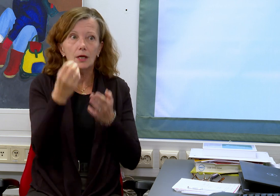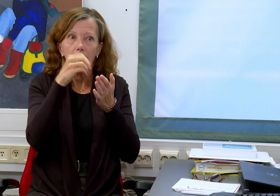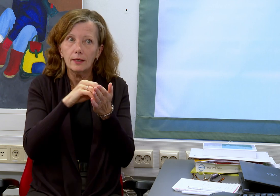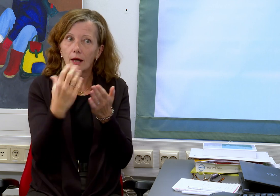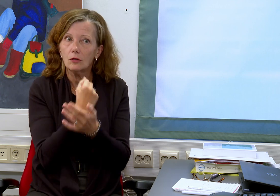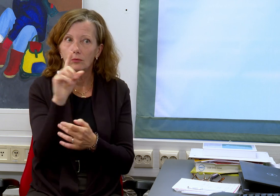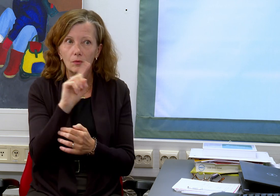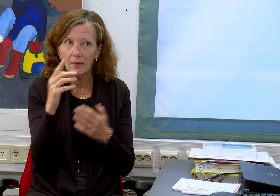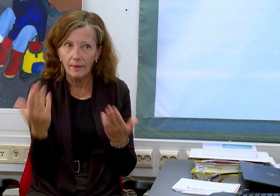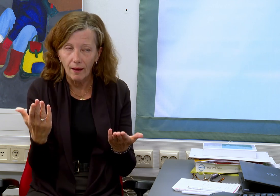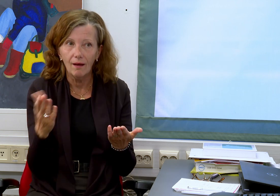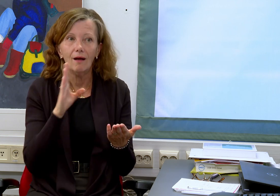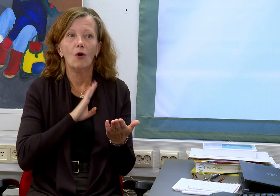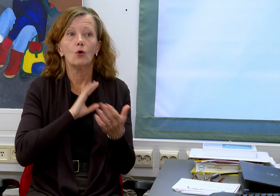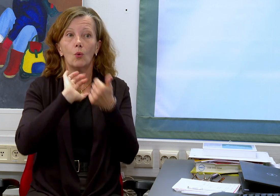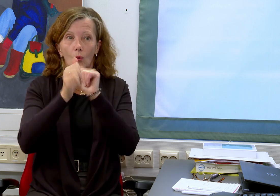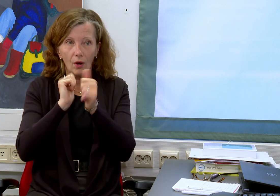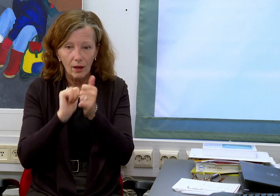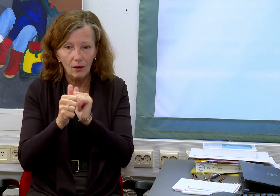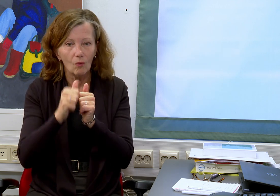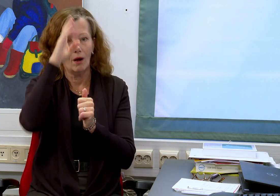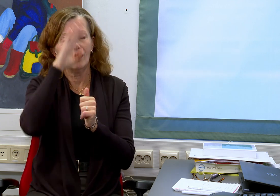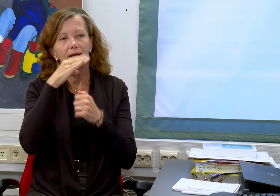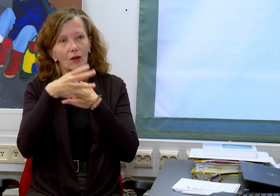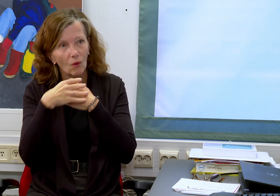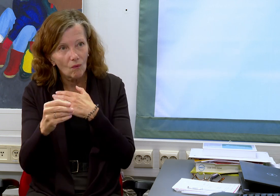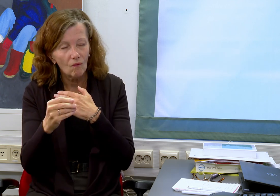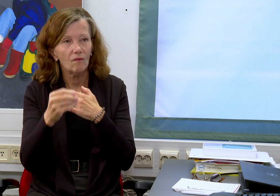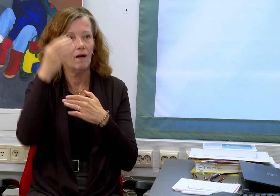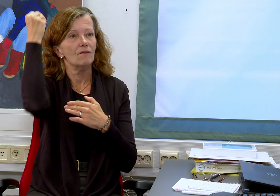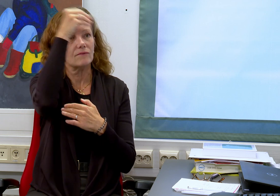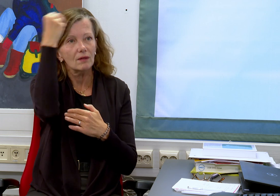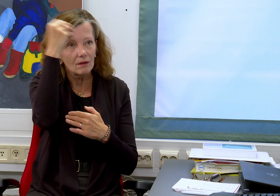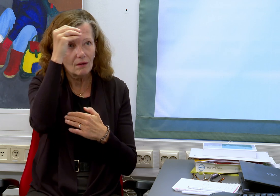Lisäksi meillä on tarjolla urheilua, henkilökuvia, viihdettä, -